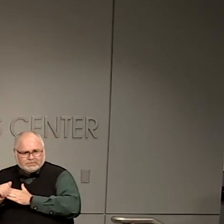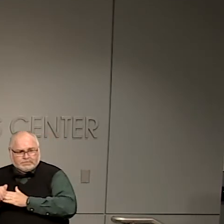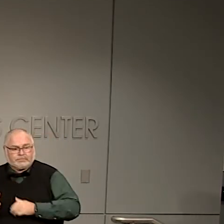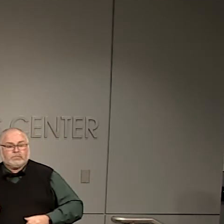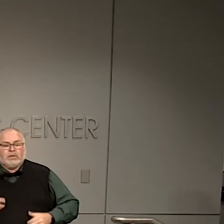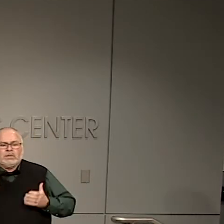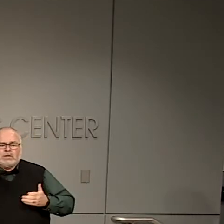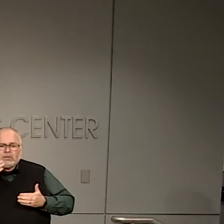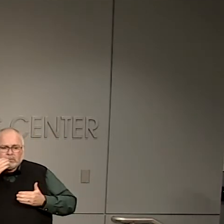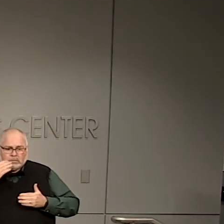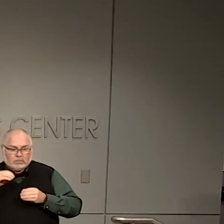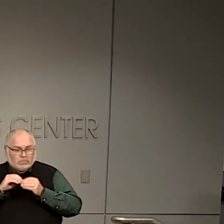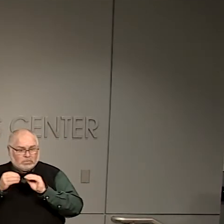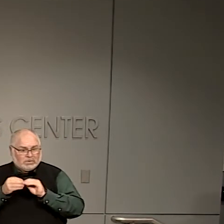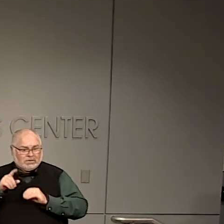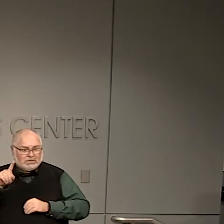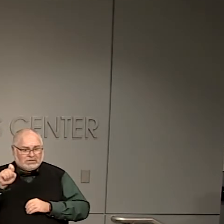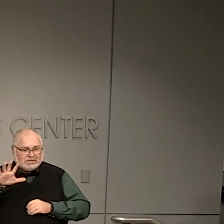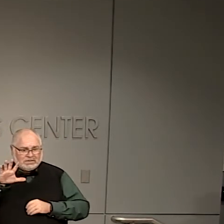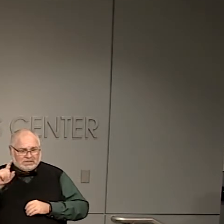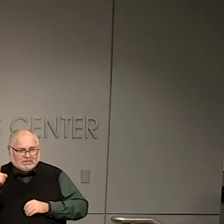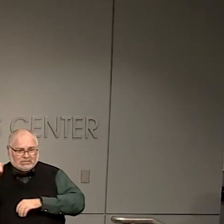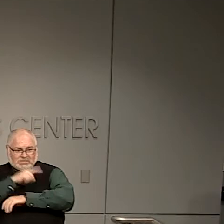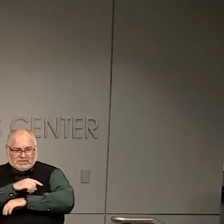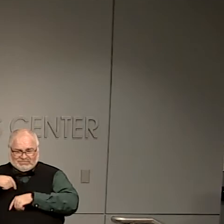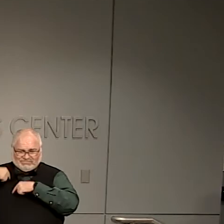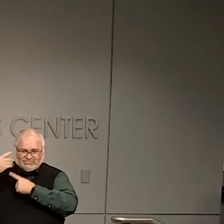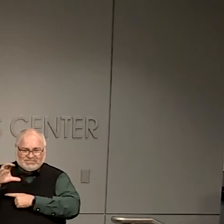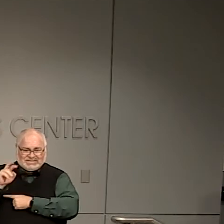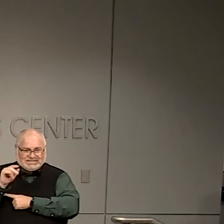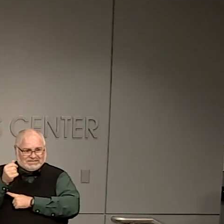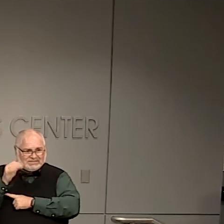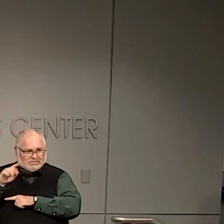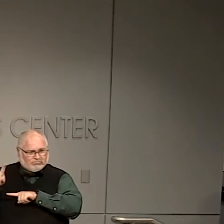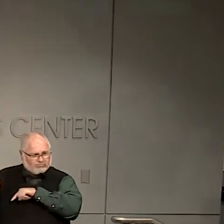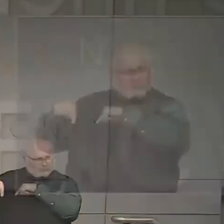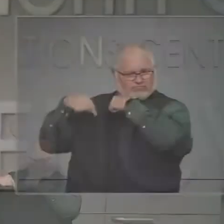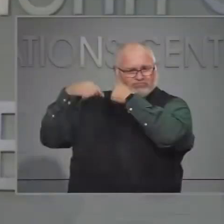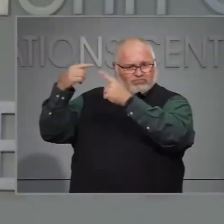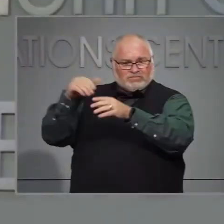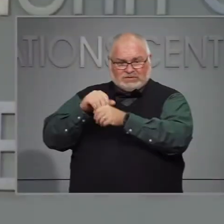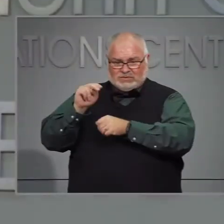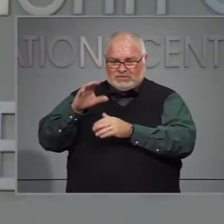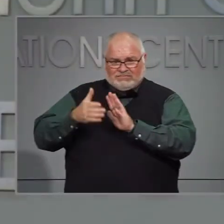El día de hoy es el día ciento cincuenta y uno de la respuesta de covid diecinueve del centro